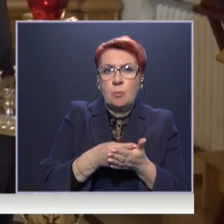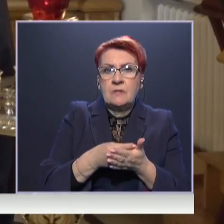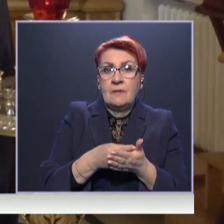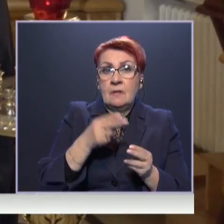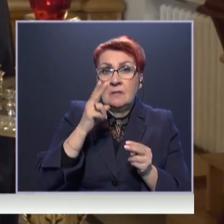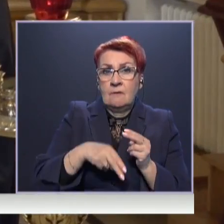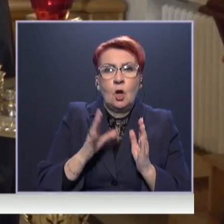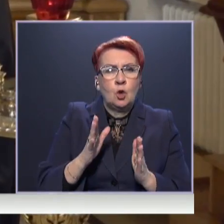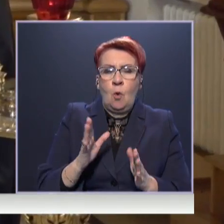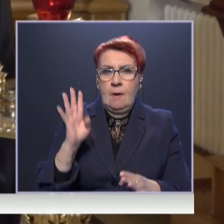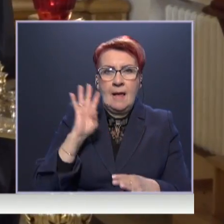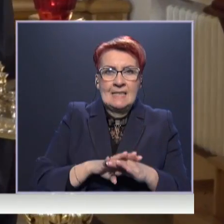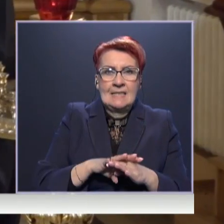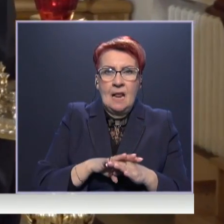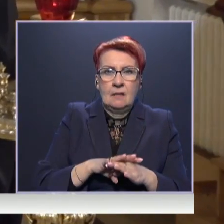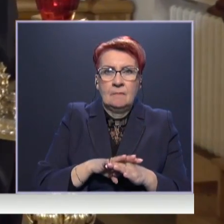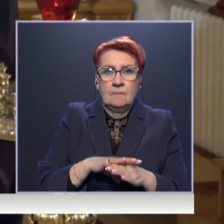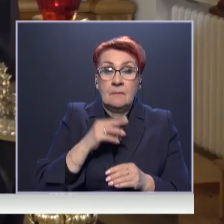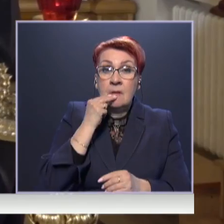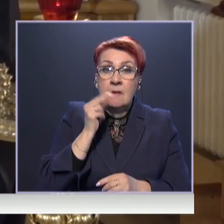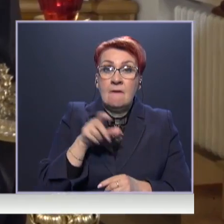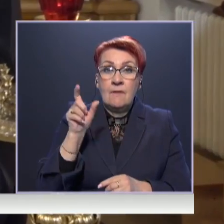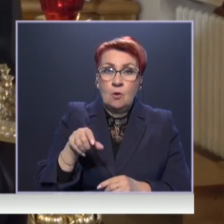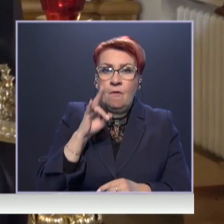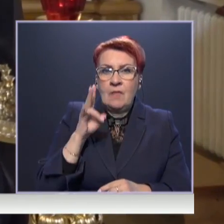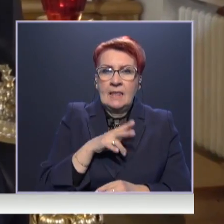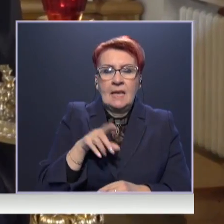только расстрелом виновным Владыка себя ни в чем не